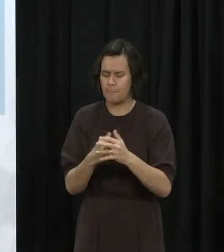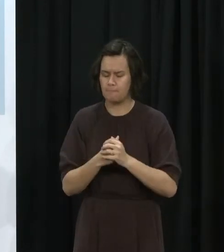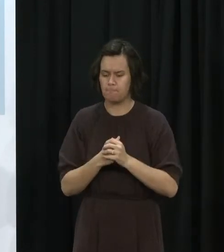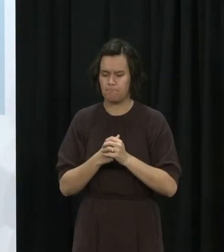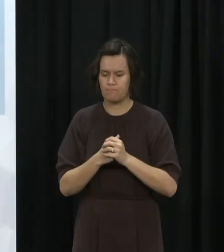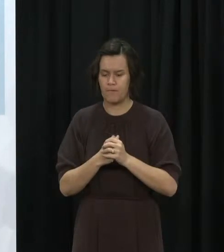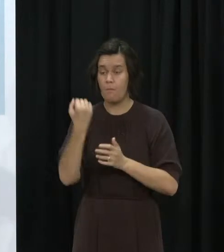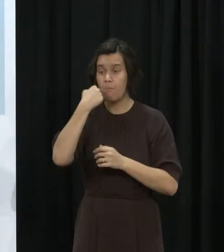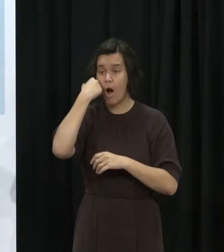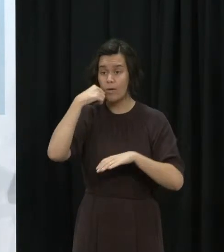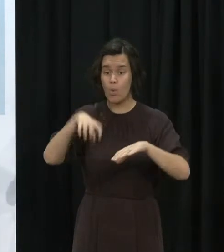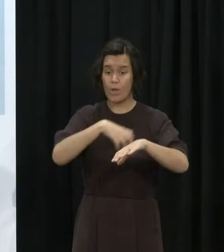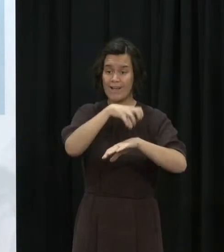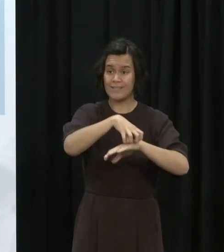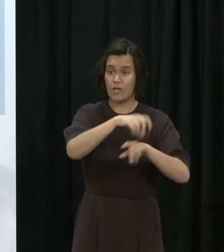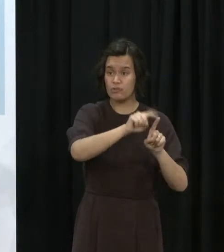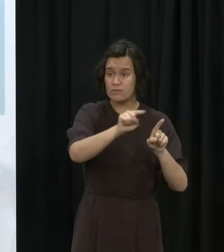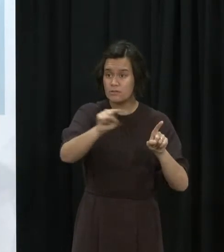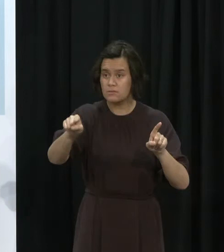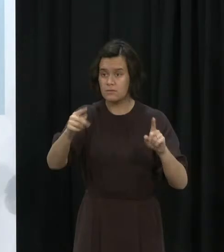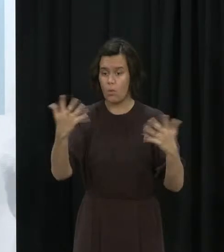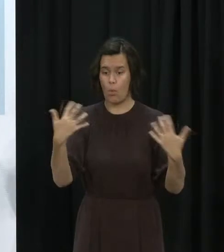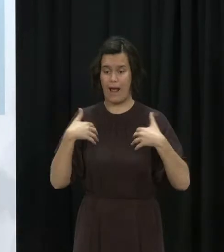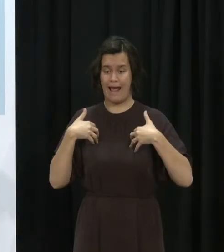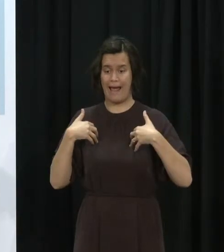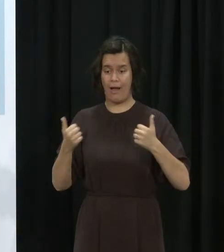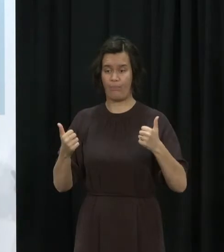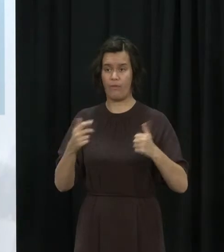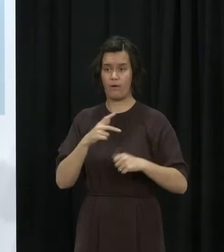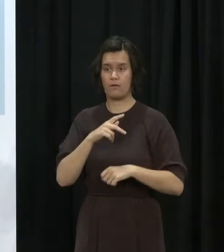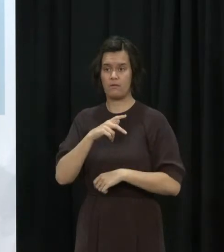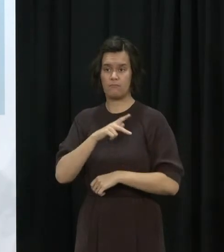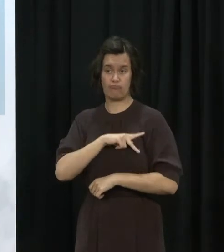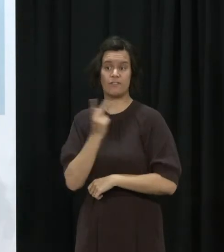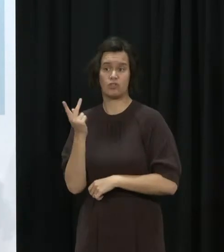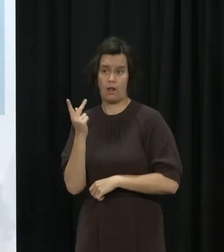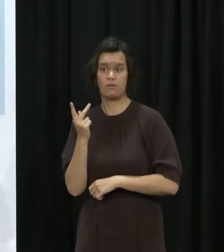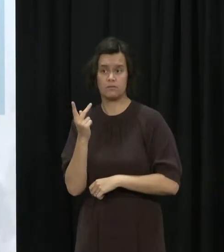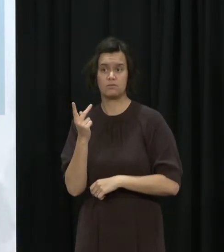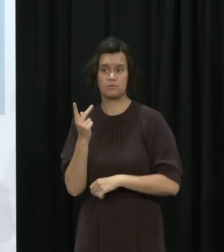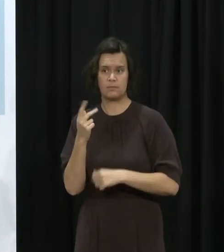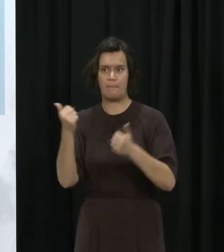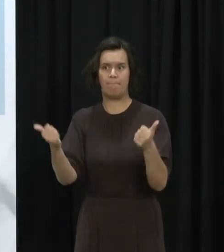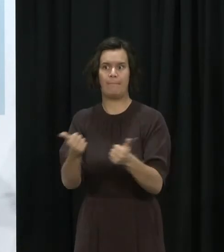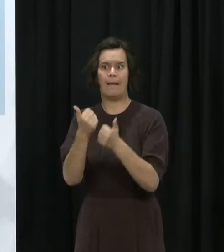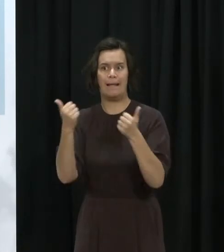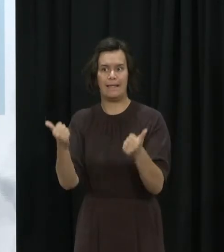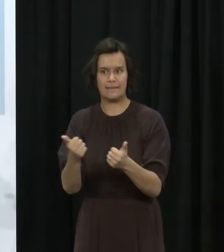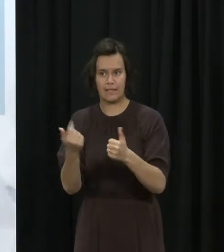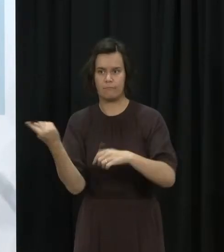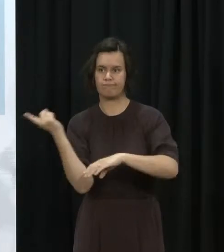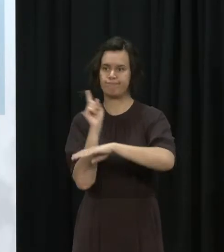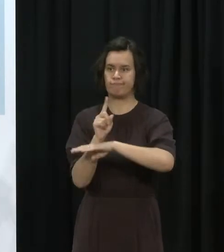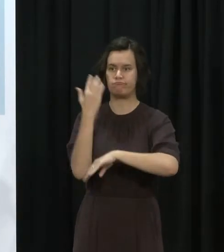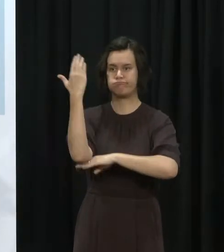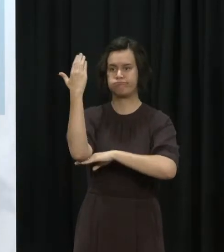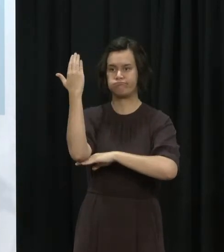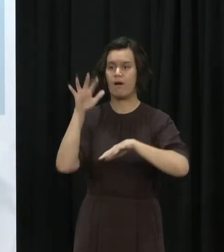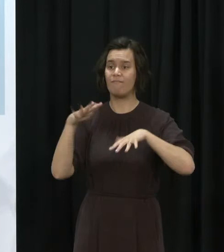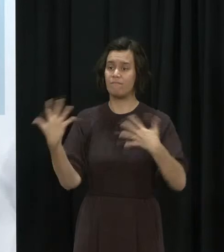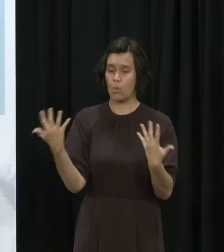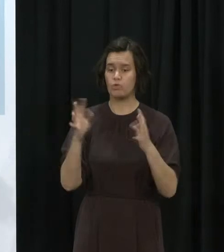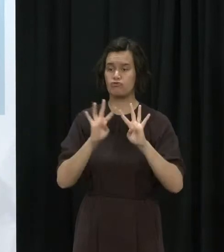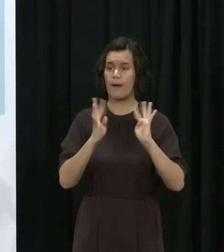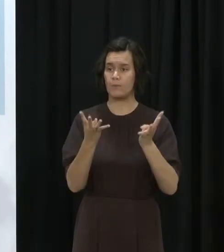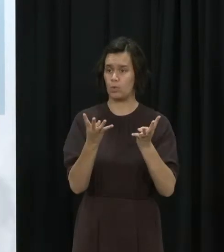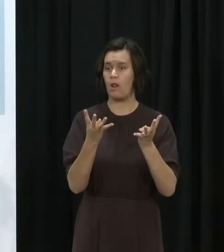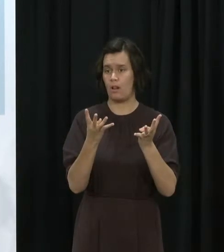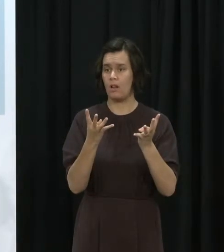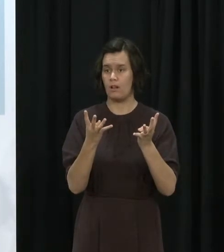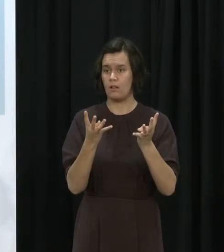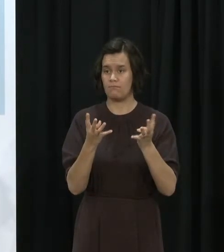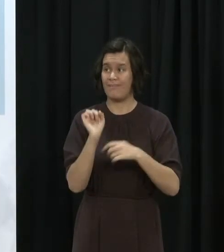katoa nga waahi i hapa i roto i